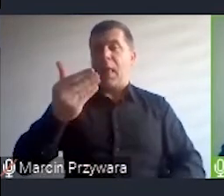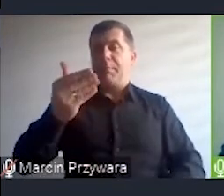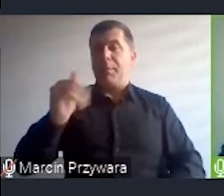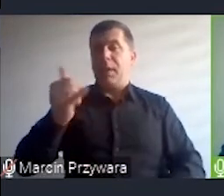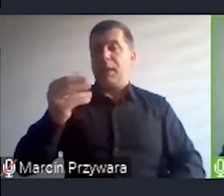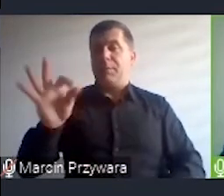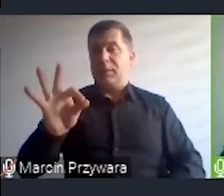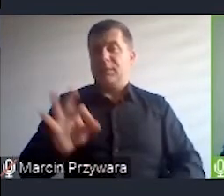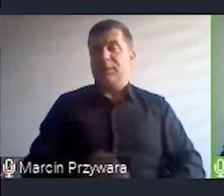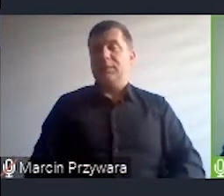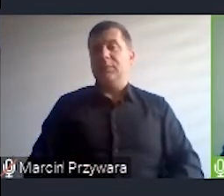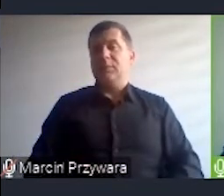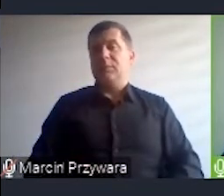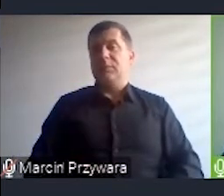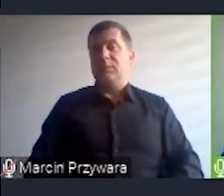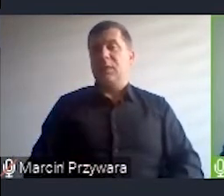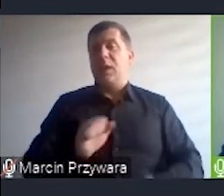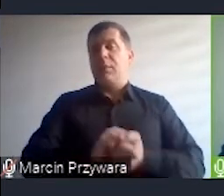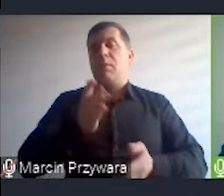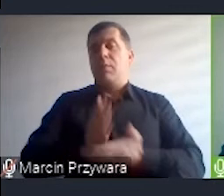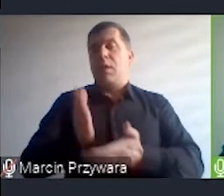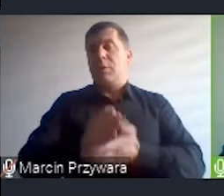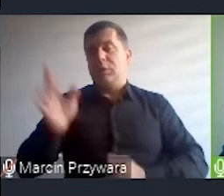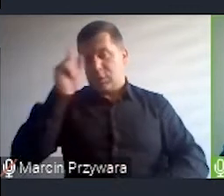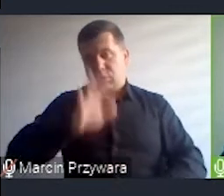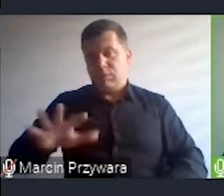która osoba pomocy publicznej o której rozmawialiśmy wczoraj